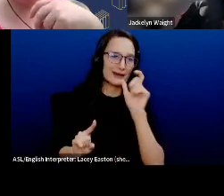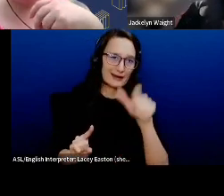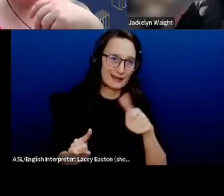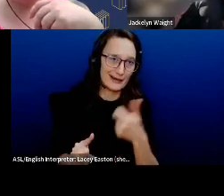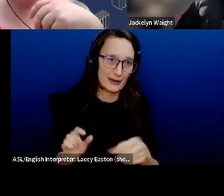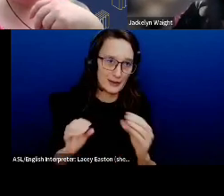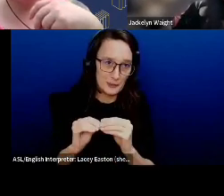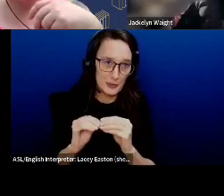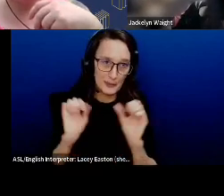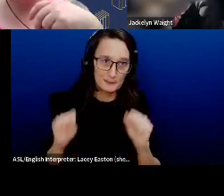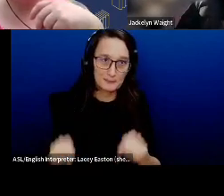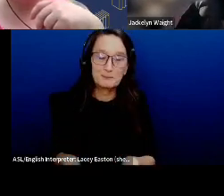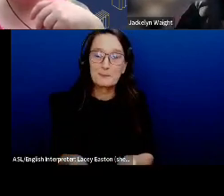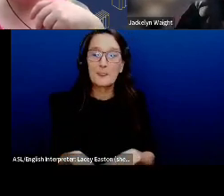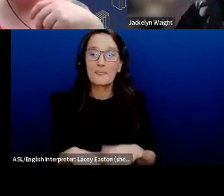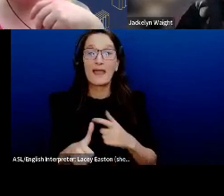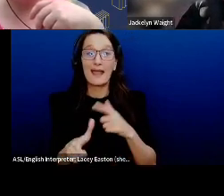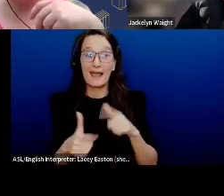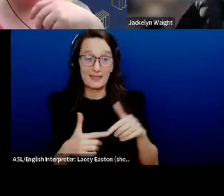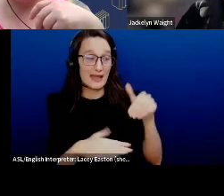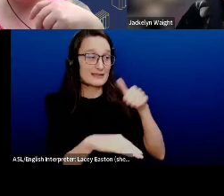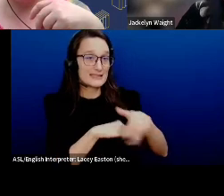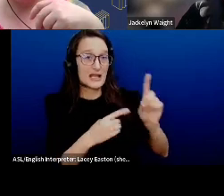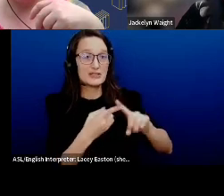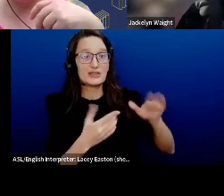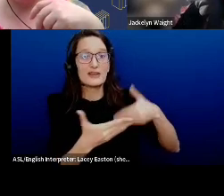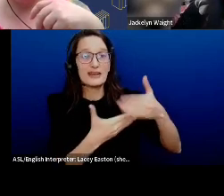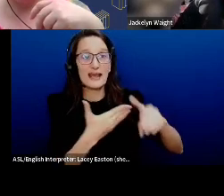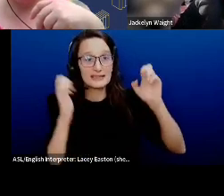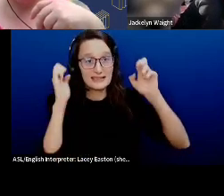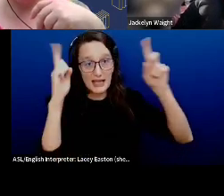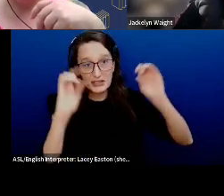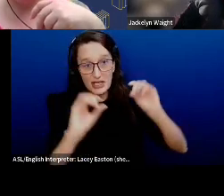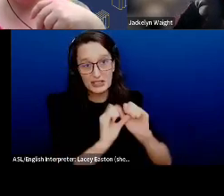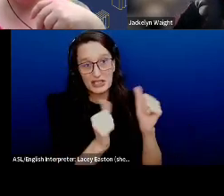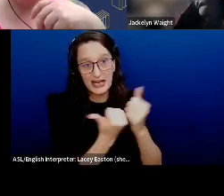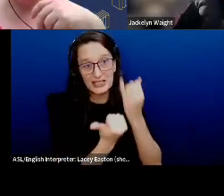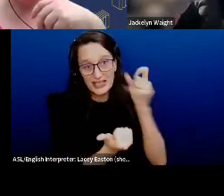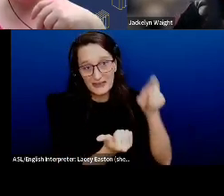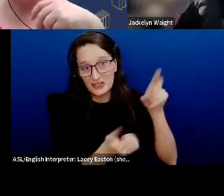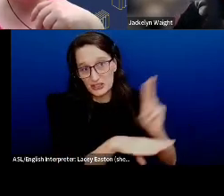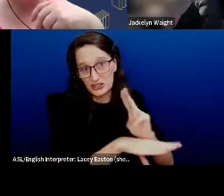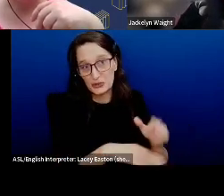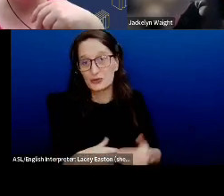enviarán a la siguiente agencia educativa que pueda usarlos. APH realiza pedidos y utiliza